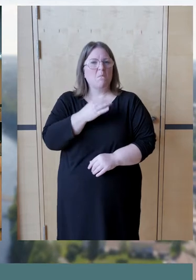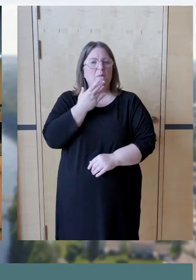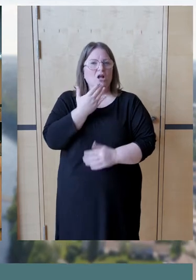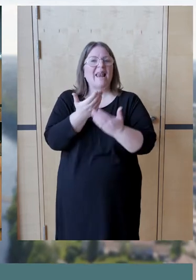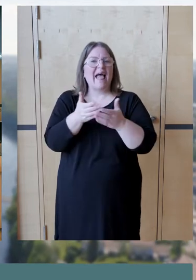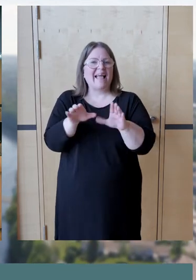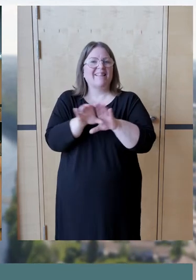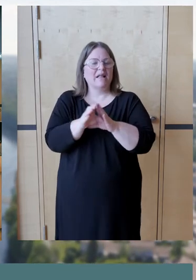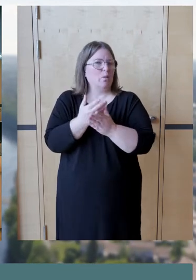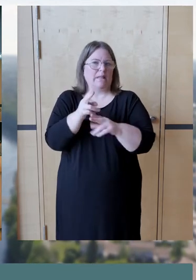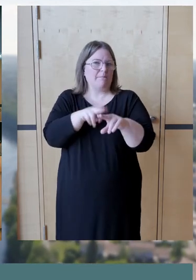Vi förstår varandra i alla fall